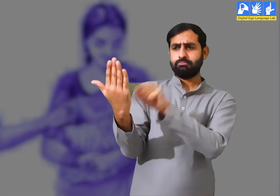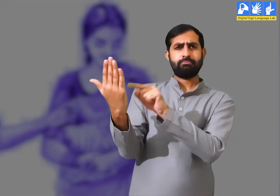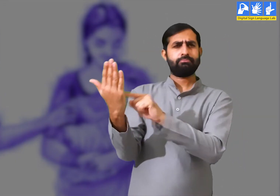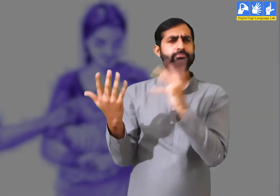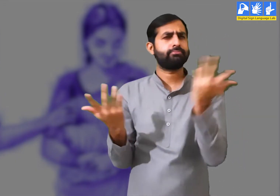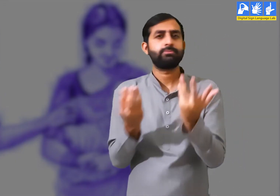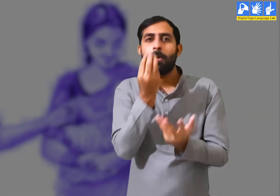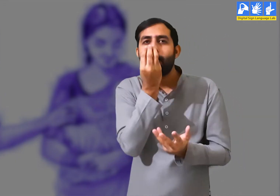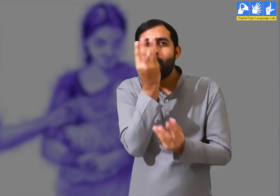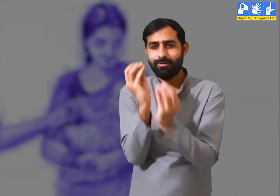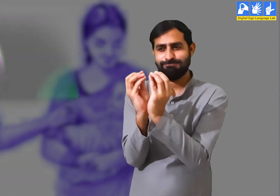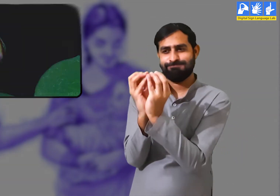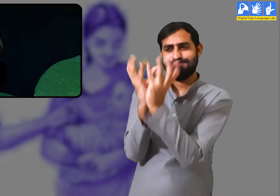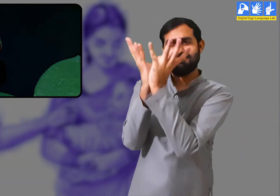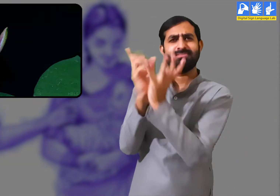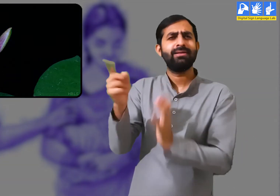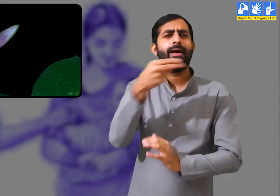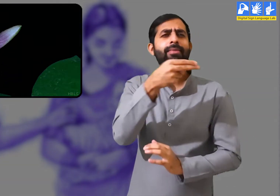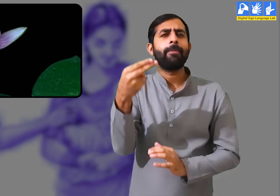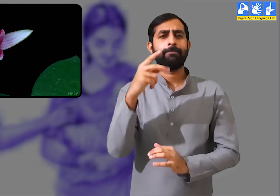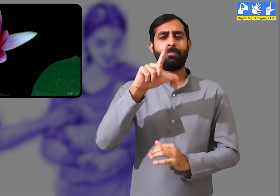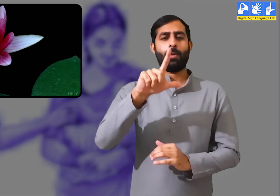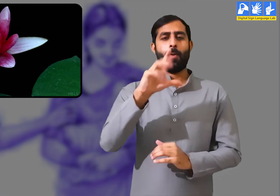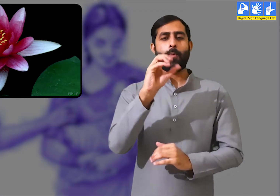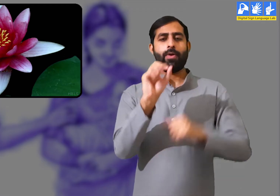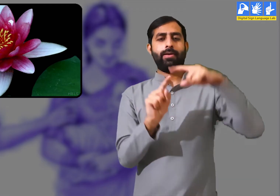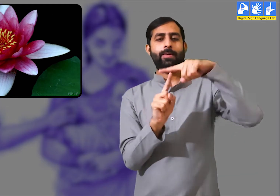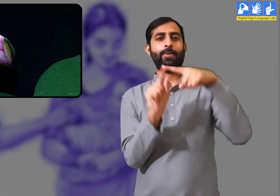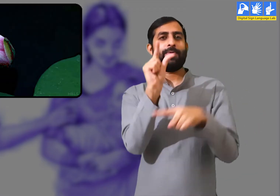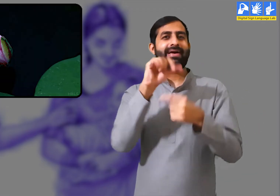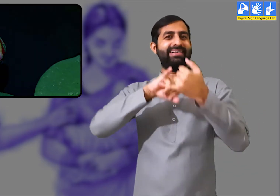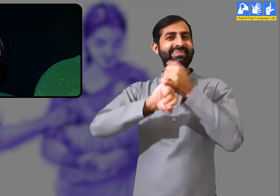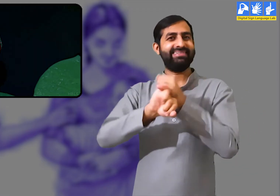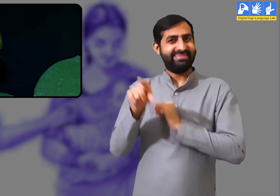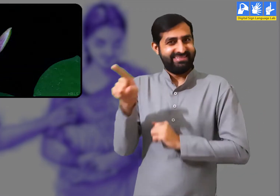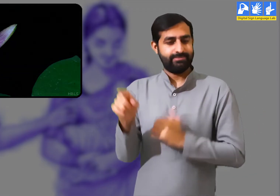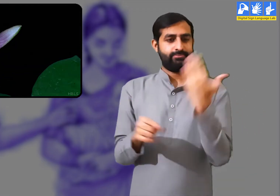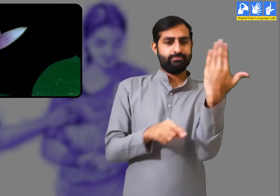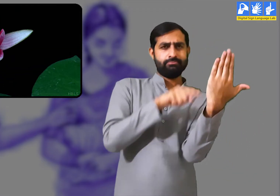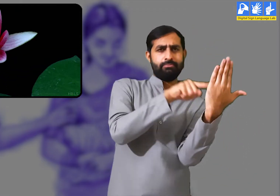उन्होंने शिशु की तुलना एक कमल के फूल से की हैं I